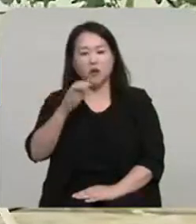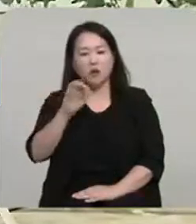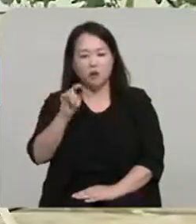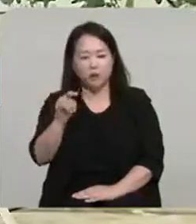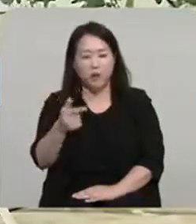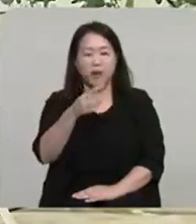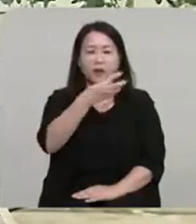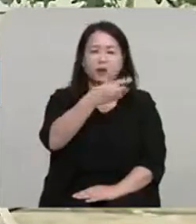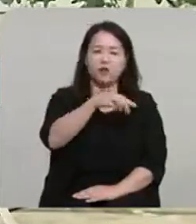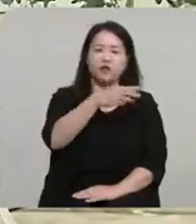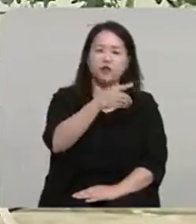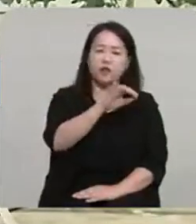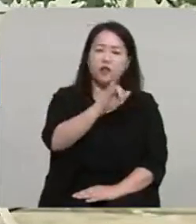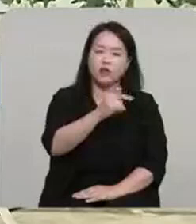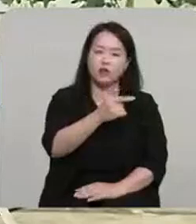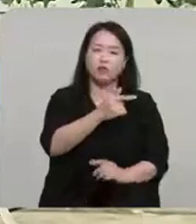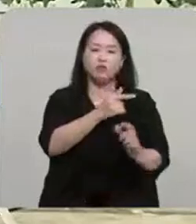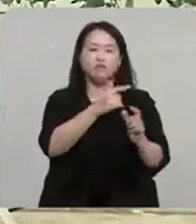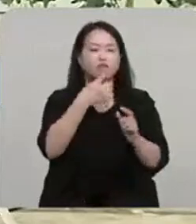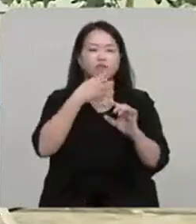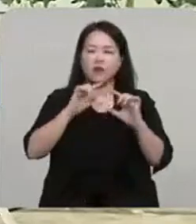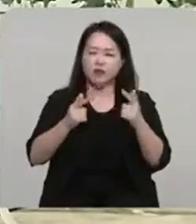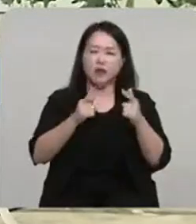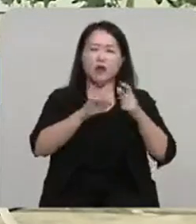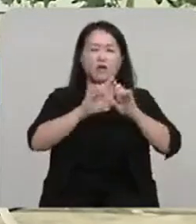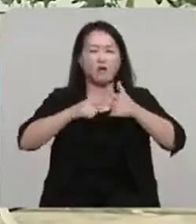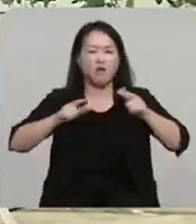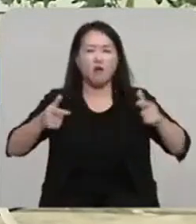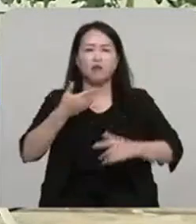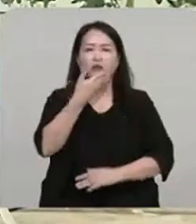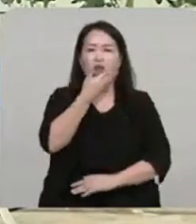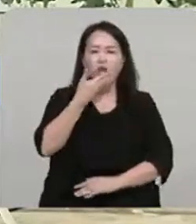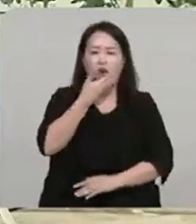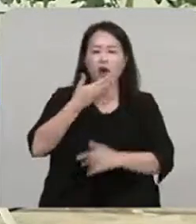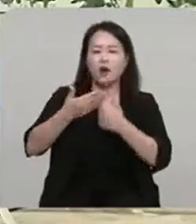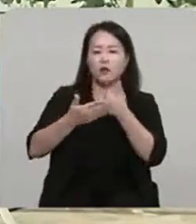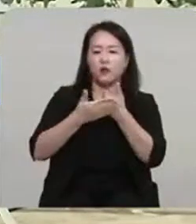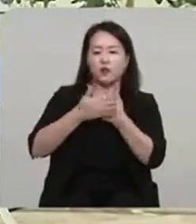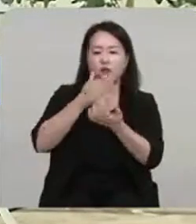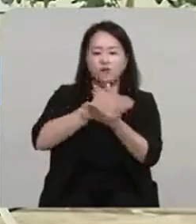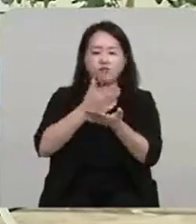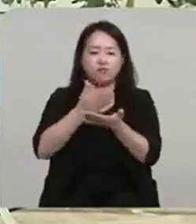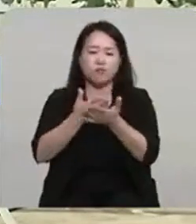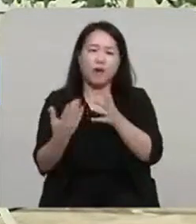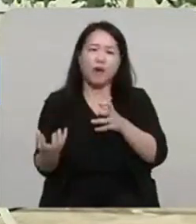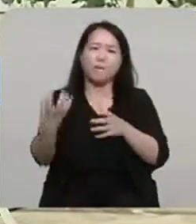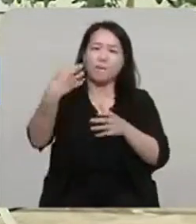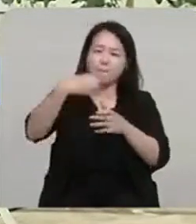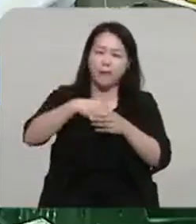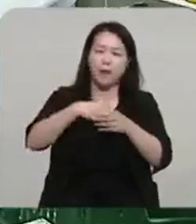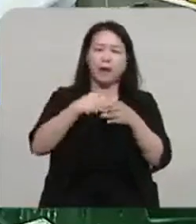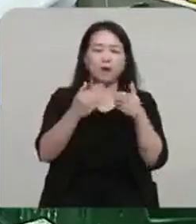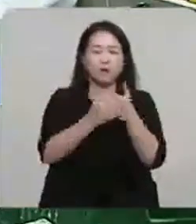비타민과 유기산 등이 함유되어 있어서 항산화 활성은 면역력 강화 에도 도움을 줄 수...